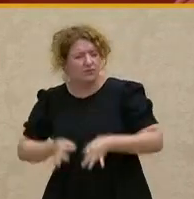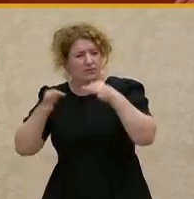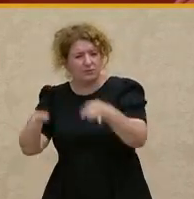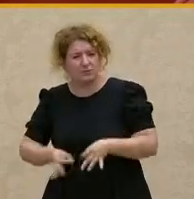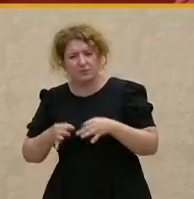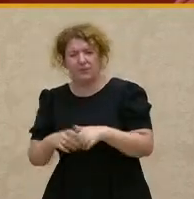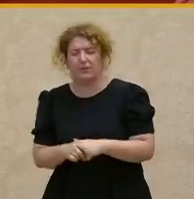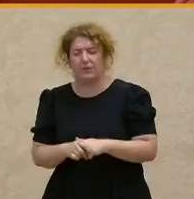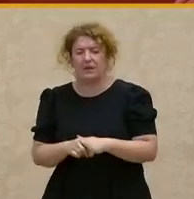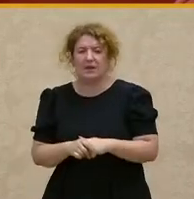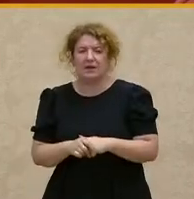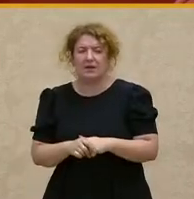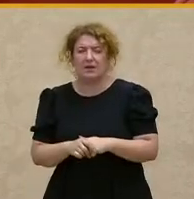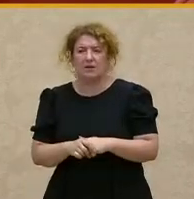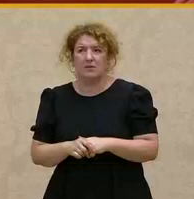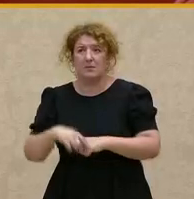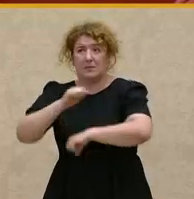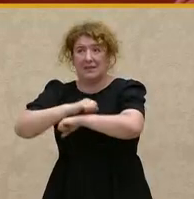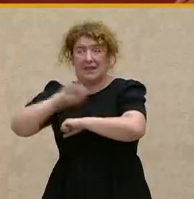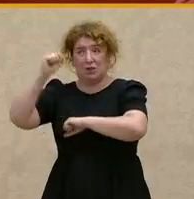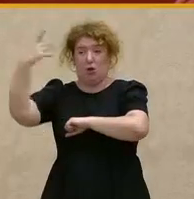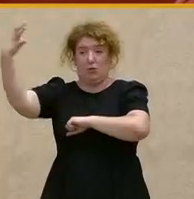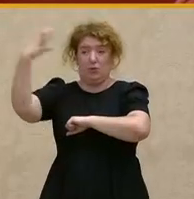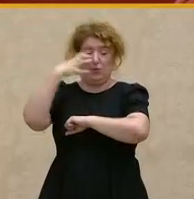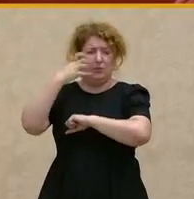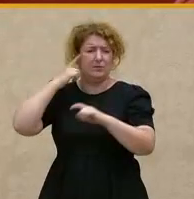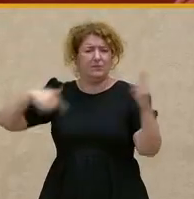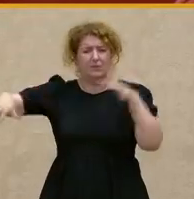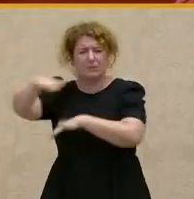luz del sol filtrándose por la ventana ni escuchar el bullcio de la institución en el día a día. Para